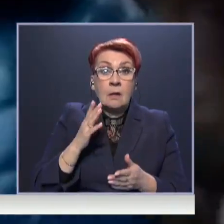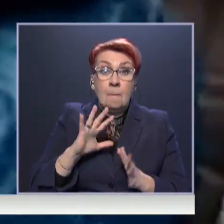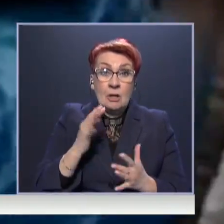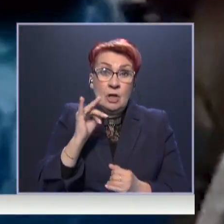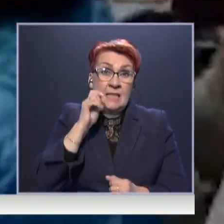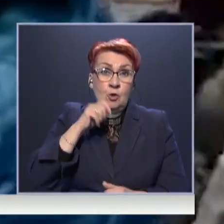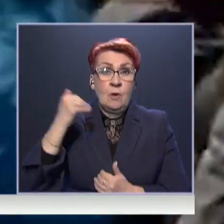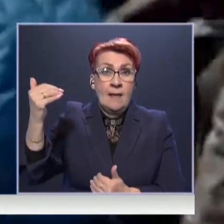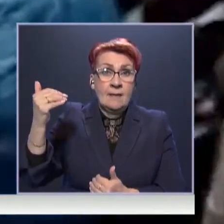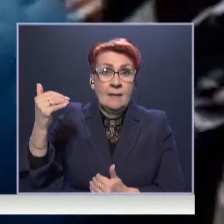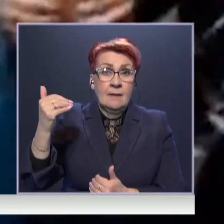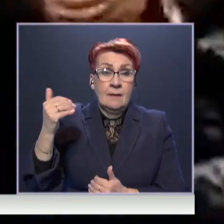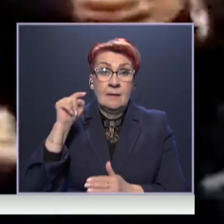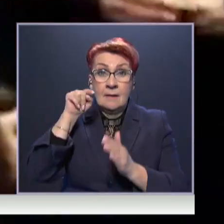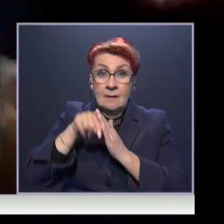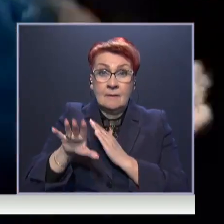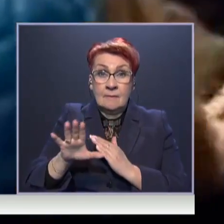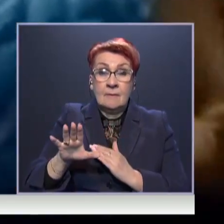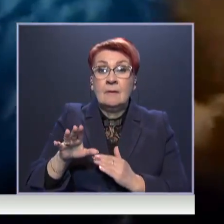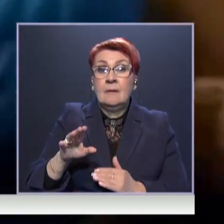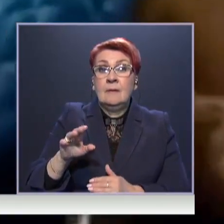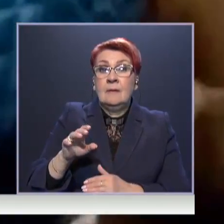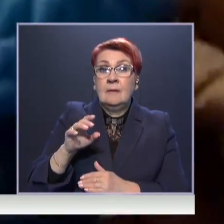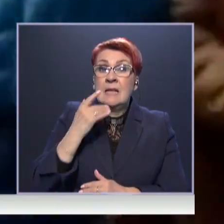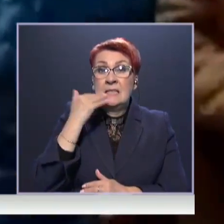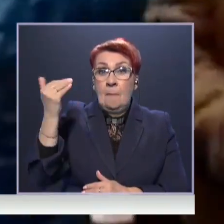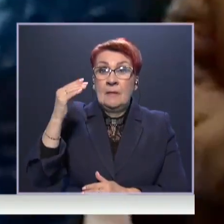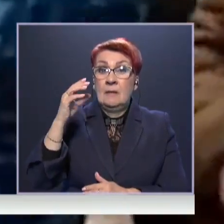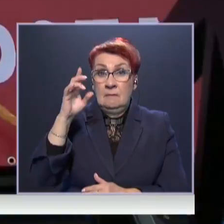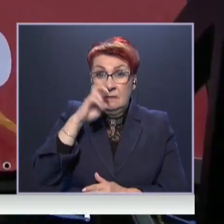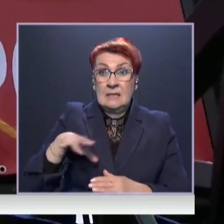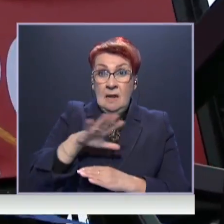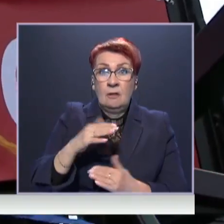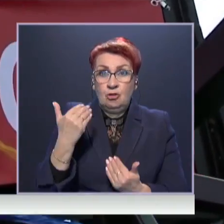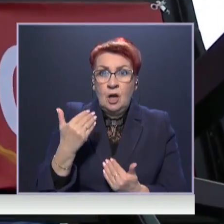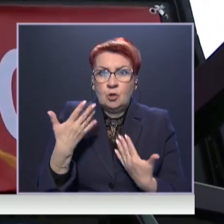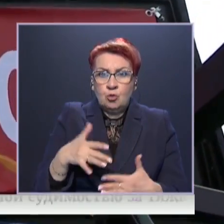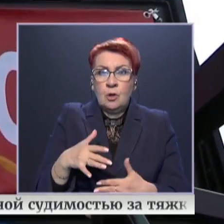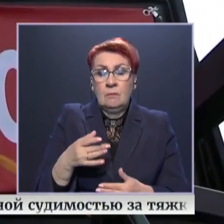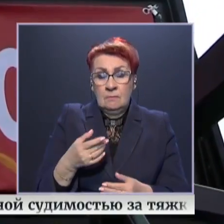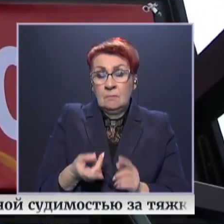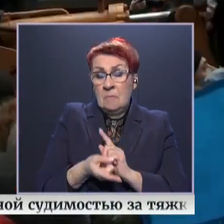неприкрытое вмешательство западных стран в ее внутренние дела превратилась в насилие сознание миллионов людей